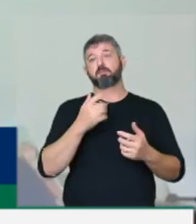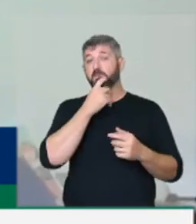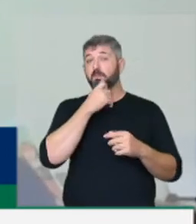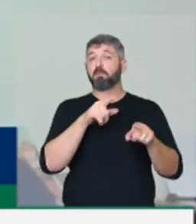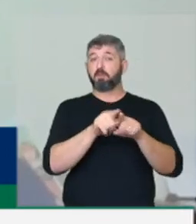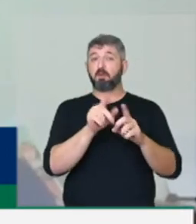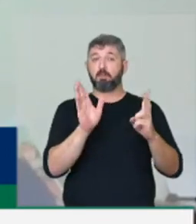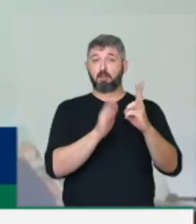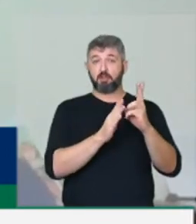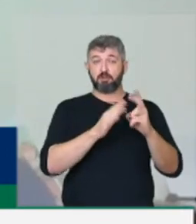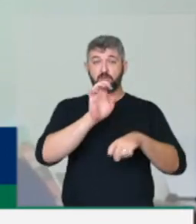INDÍGENAS DO MEU ESTADO... RECENTEMENTE RETORNARAM... EM